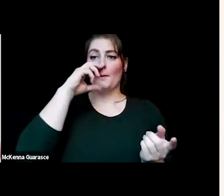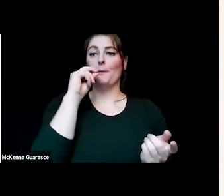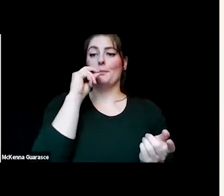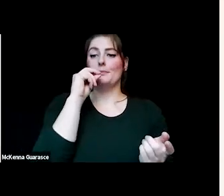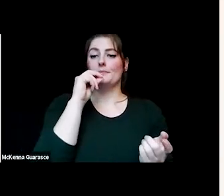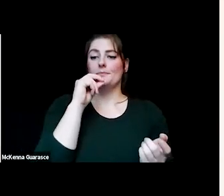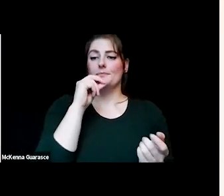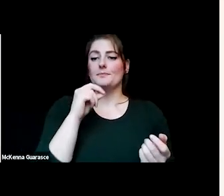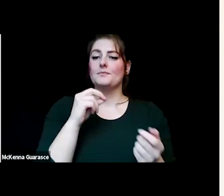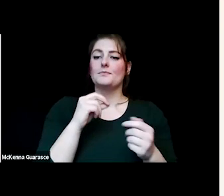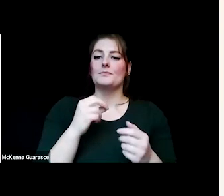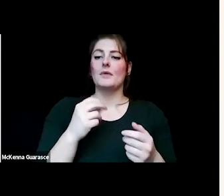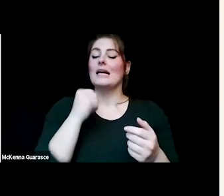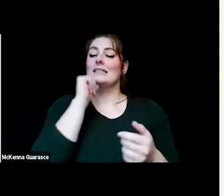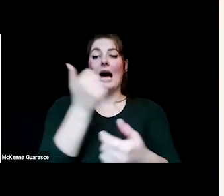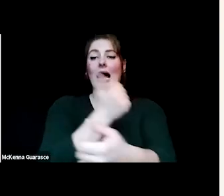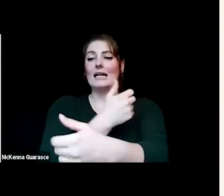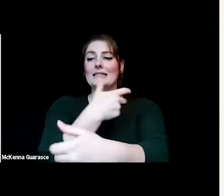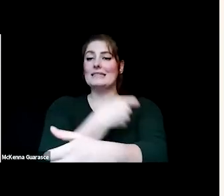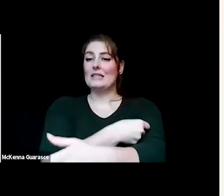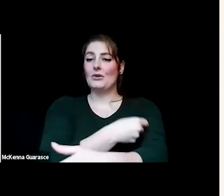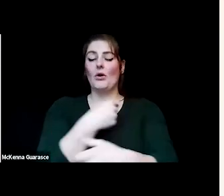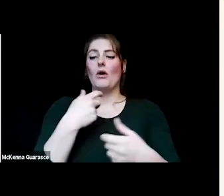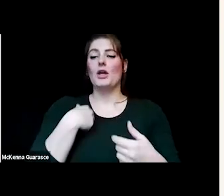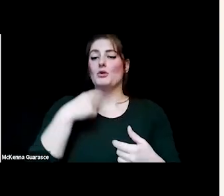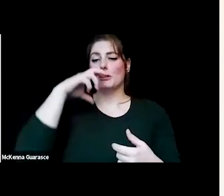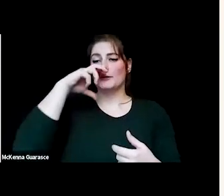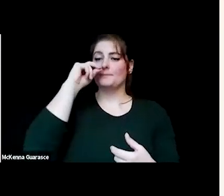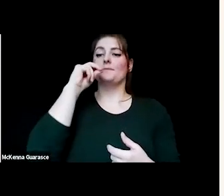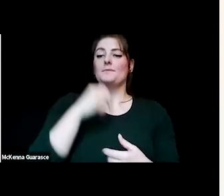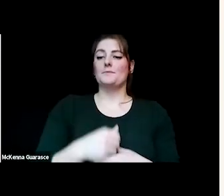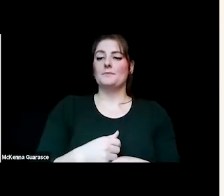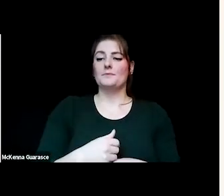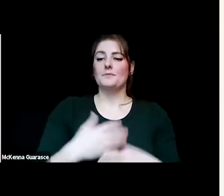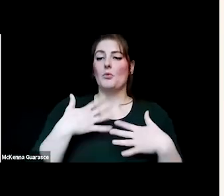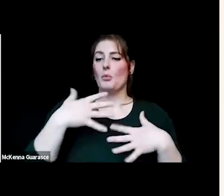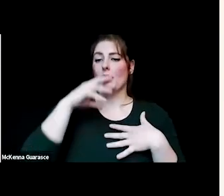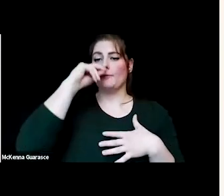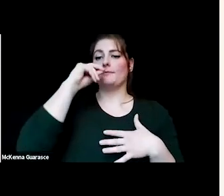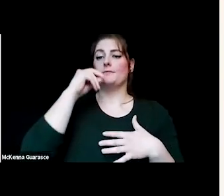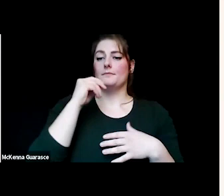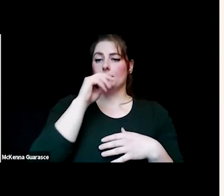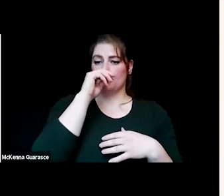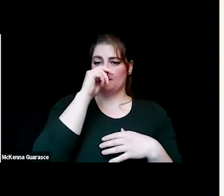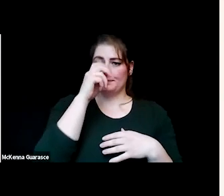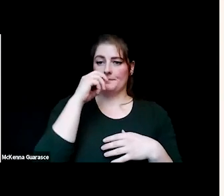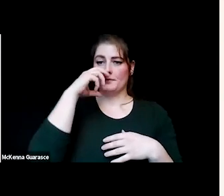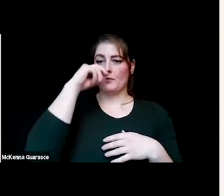Esta simplemente se ingiere, entra por la respiración. Van a deslizarlo por su nariz, darle un apretón.